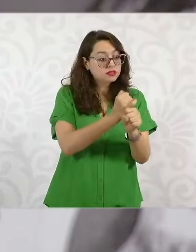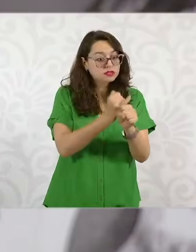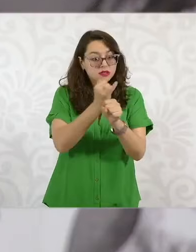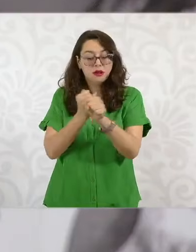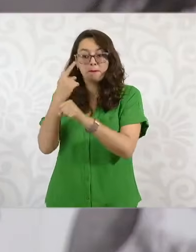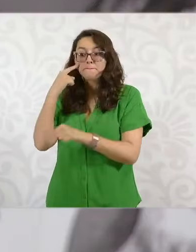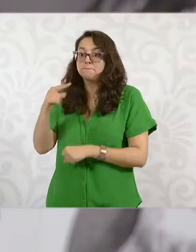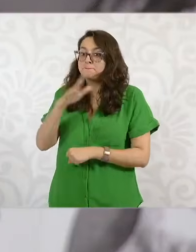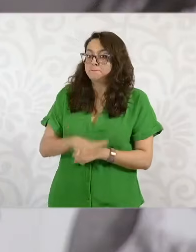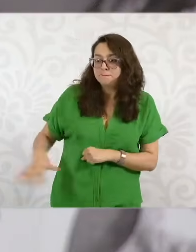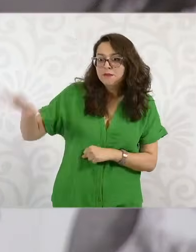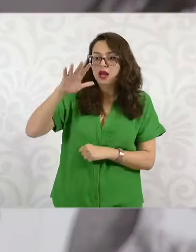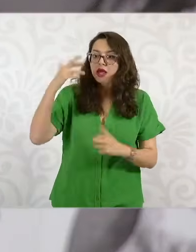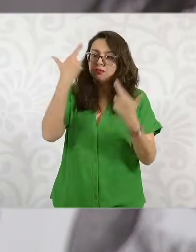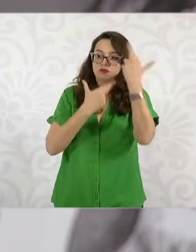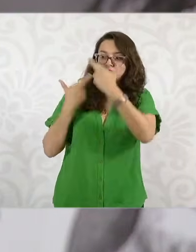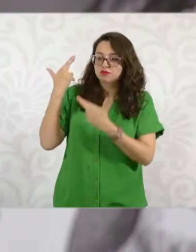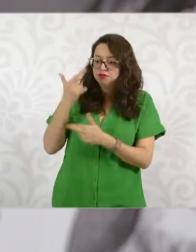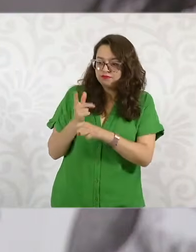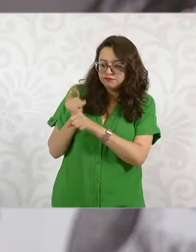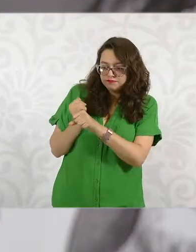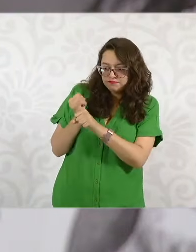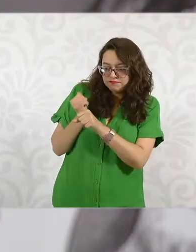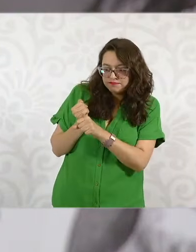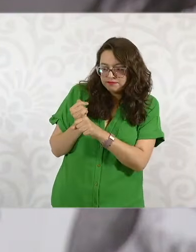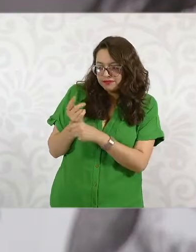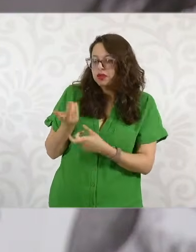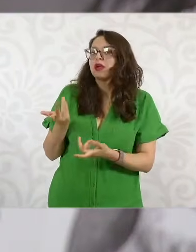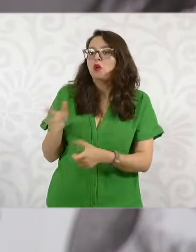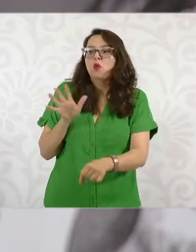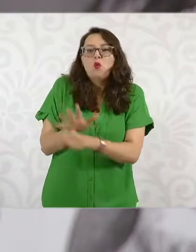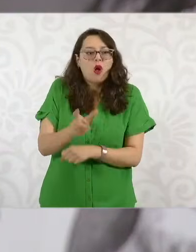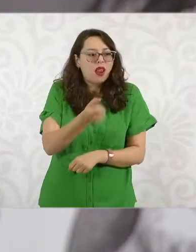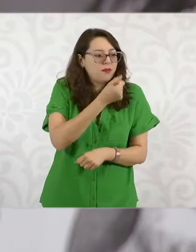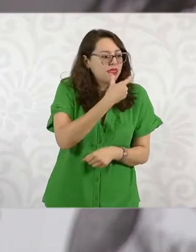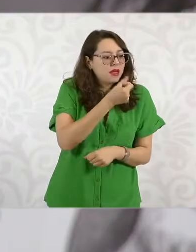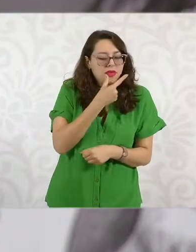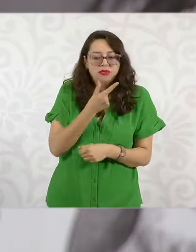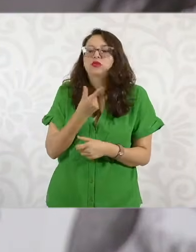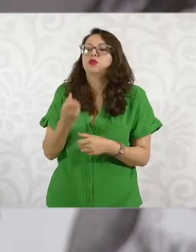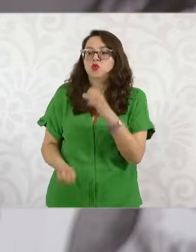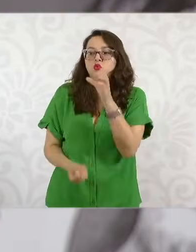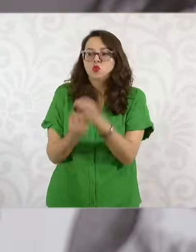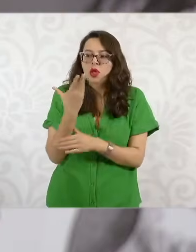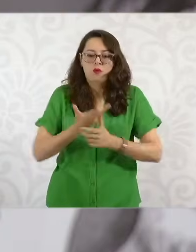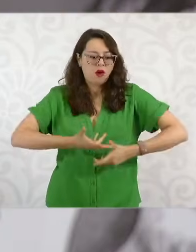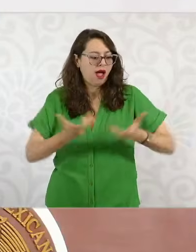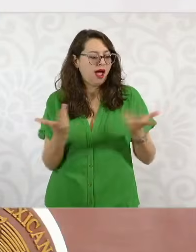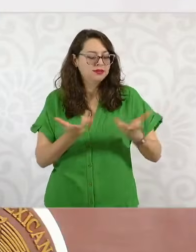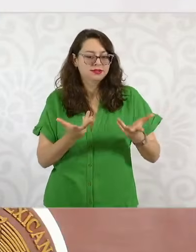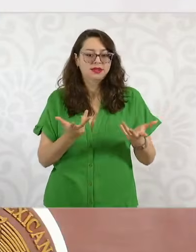clínicos que permitan desarrollar medicamentos para nuestro país con las características de la